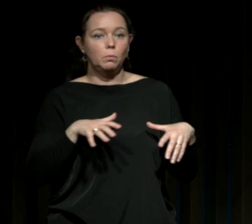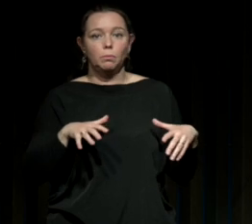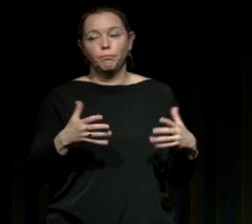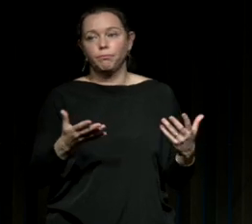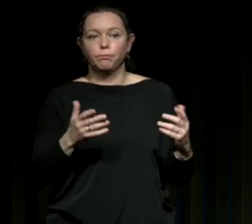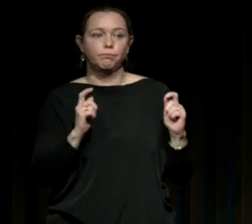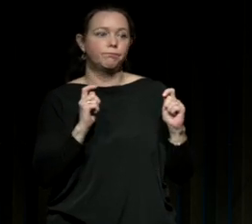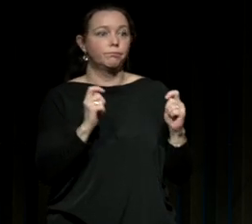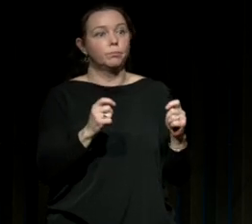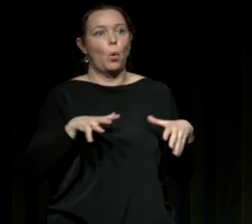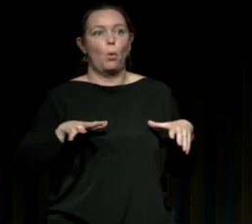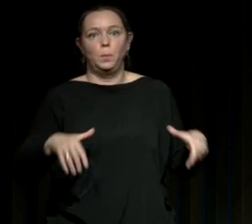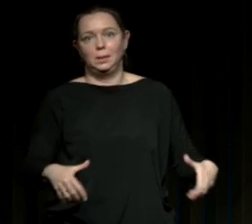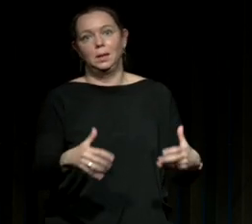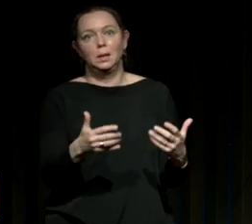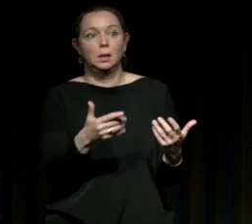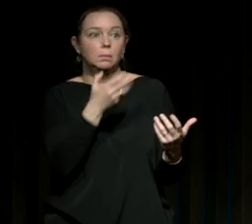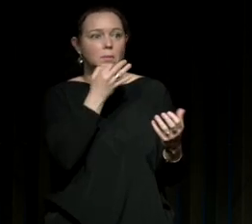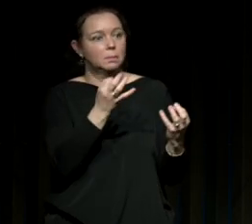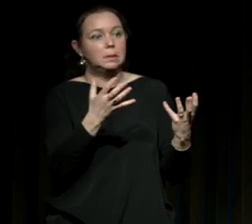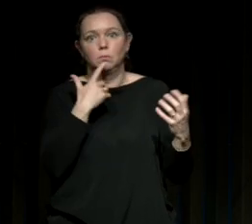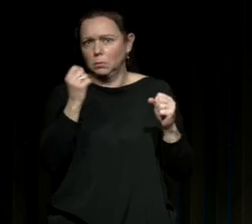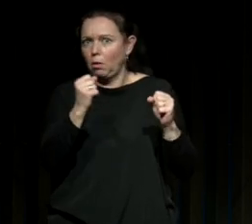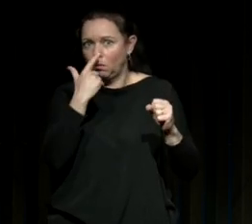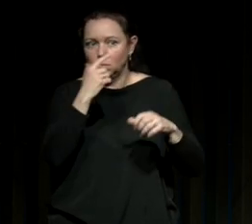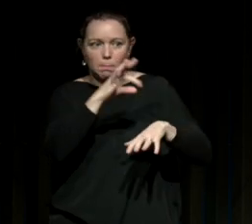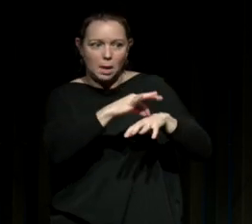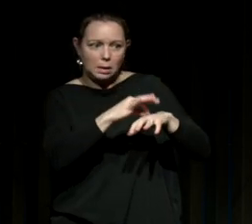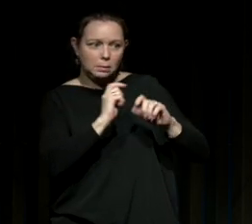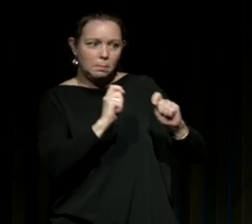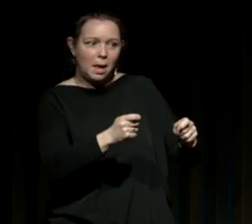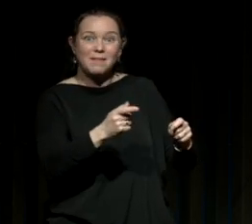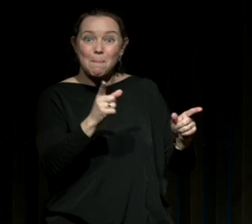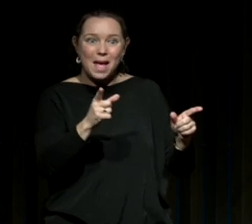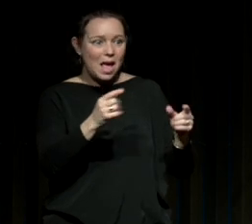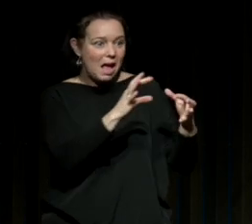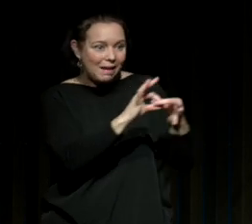qu'on soit d'accord pour la considérer comme une maladie il faut pas la limiter à un imc l'obésité